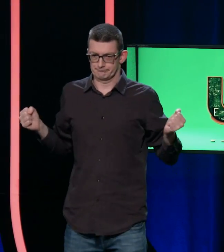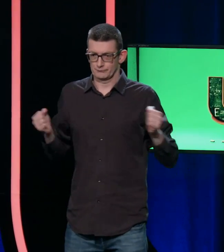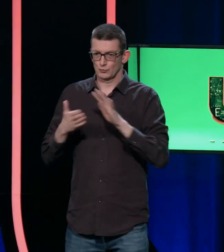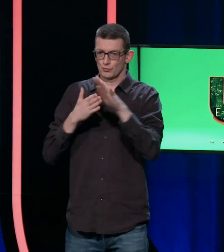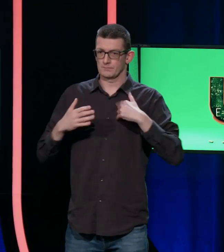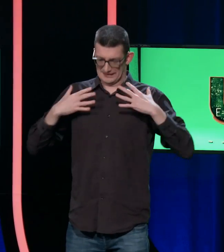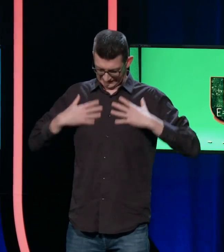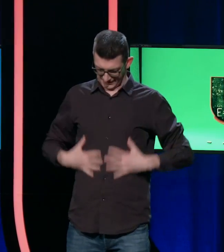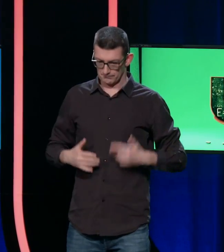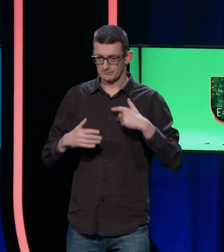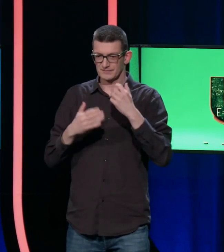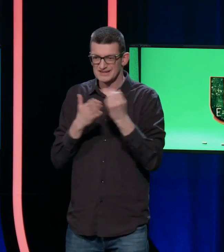waar je ook de vorm in herkent.